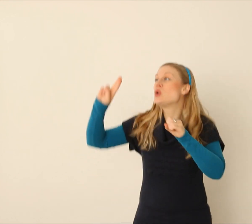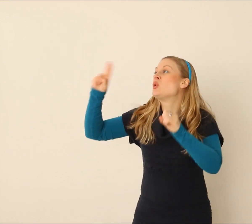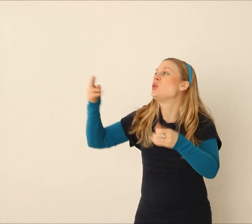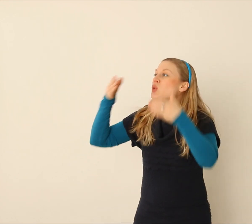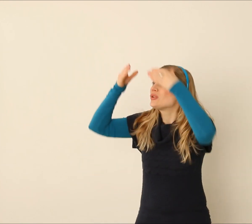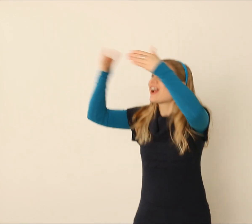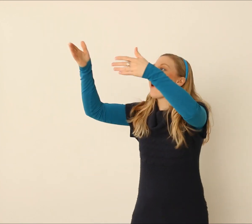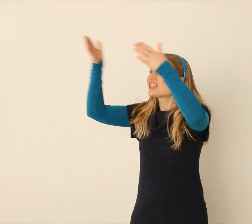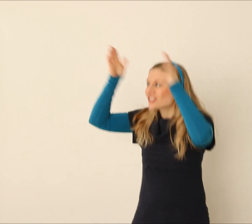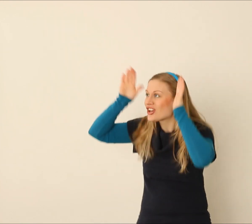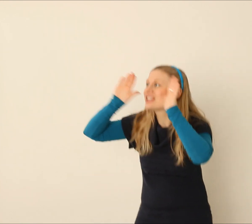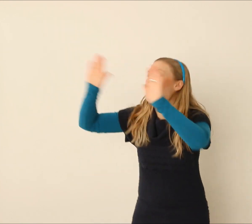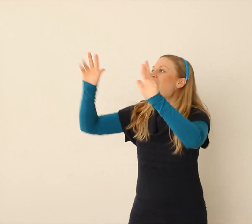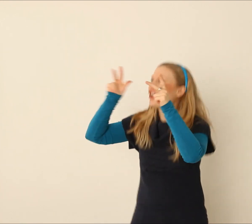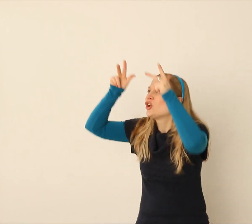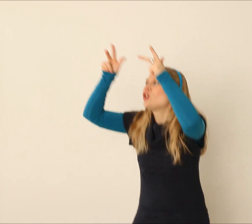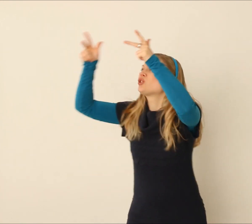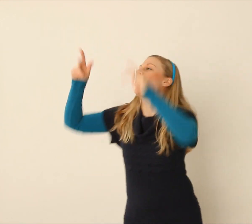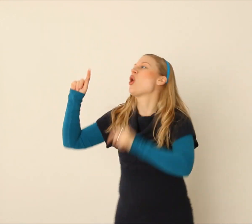U draagt de zegekroon;